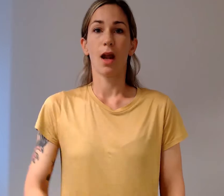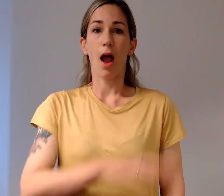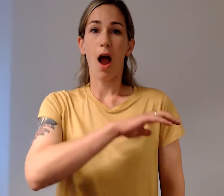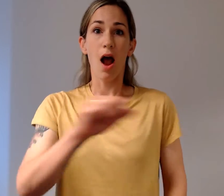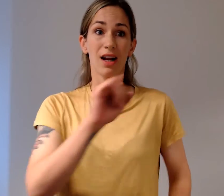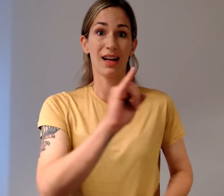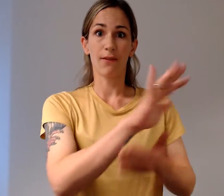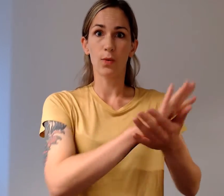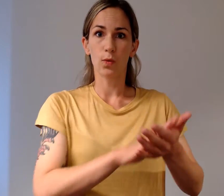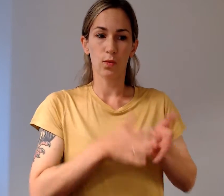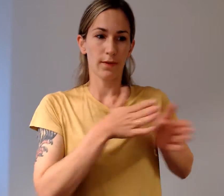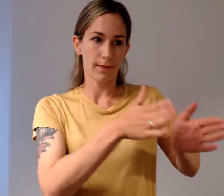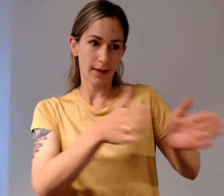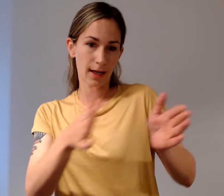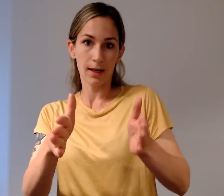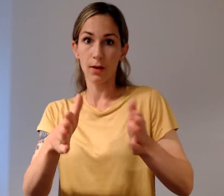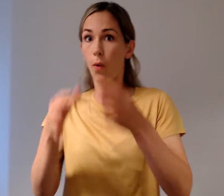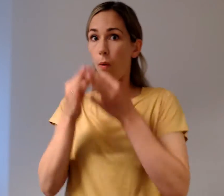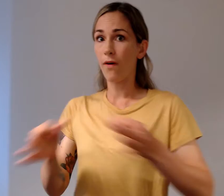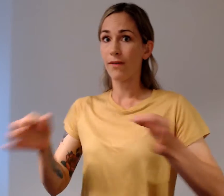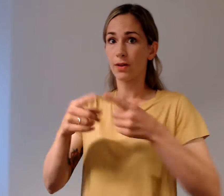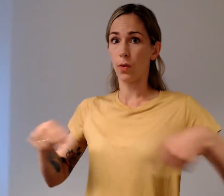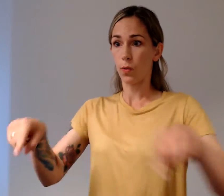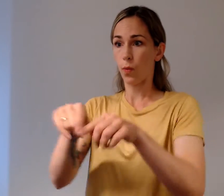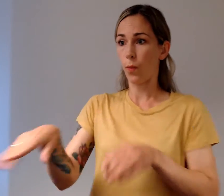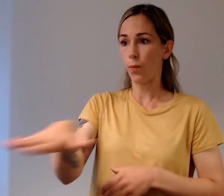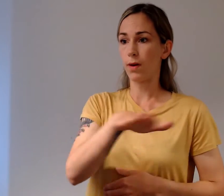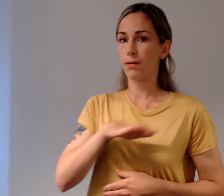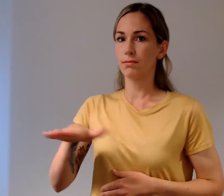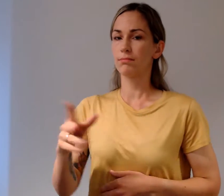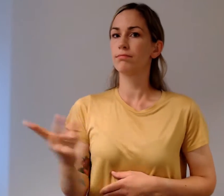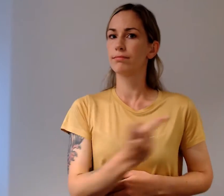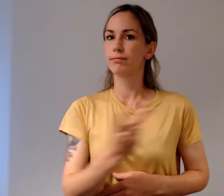All infrastruktur og offentlige rom skal